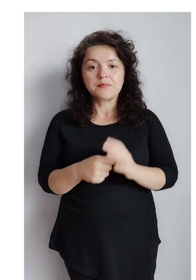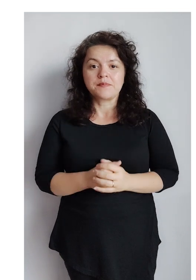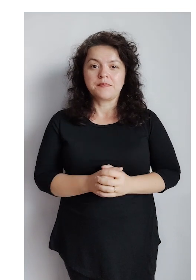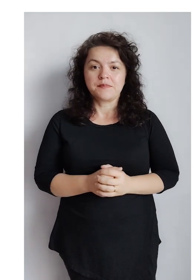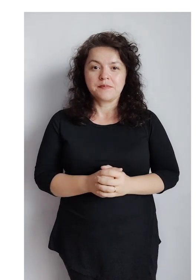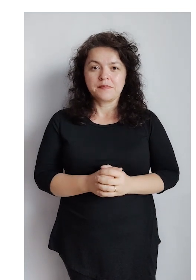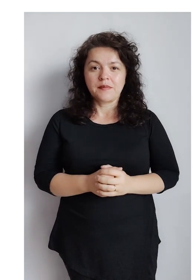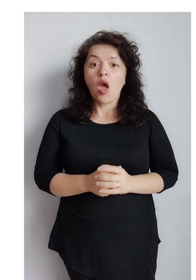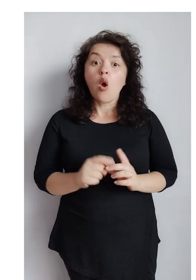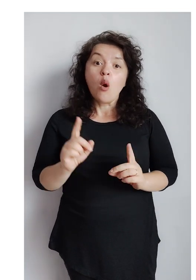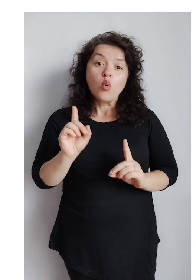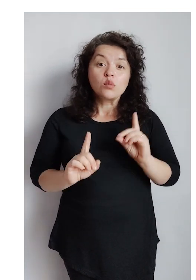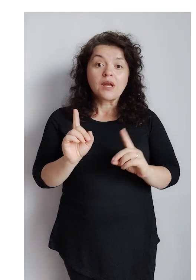În unele cazuri vedem